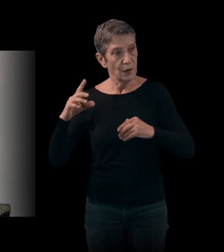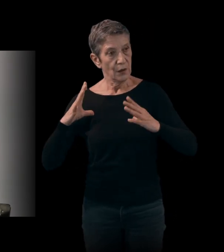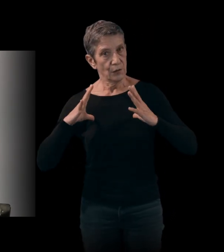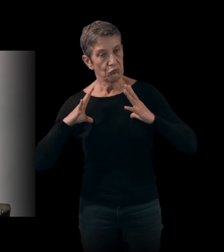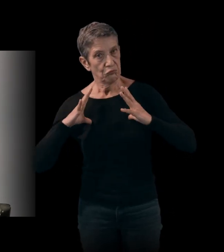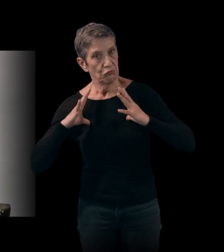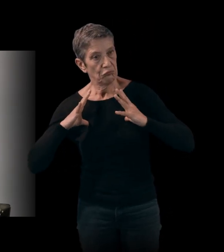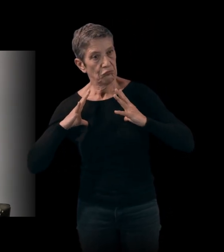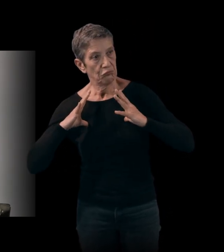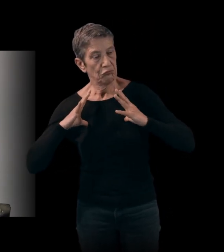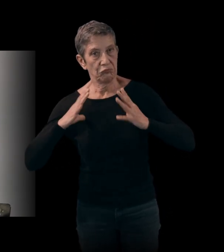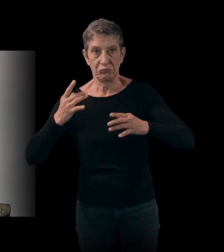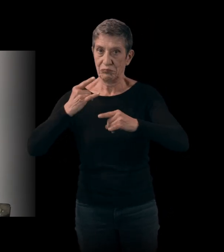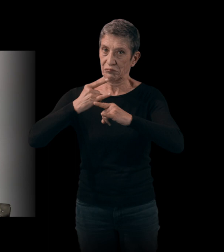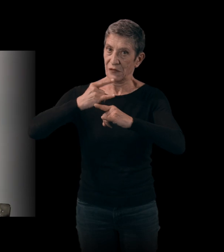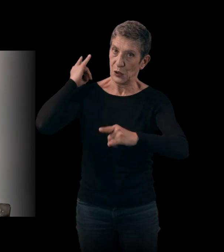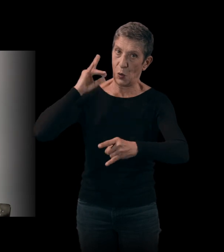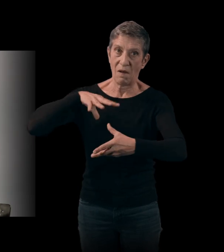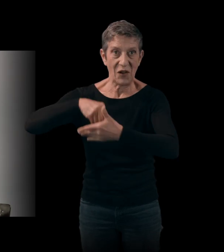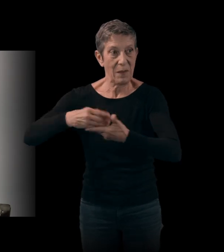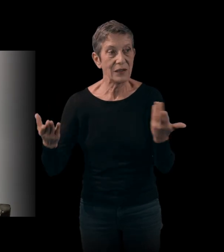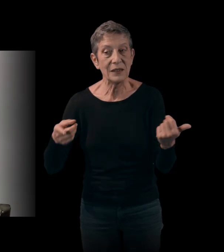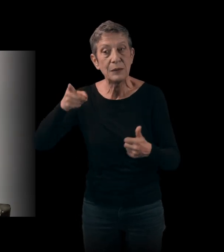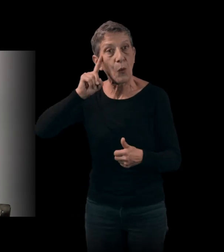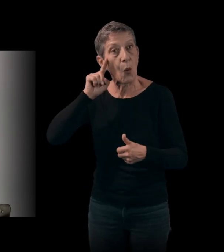la grande Histoire entre guillemets, puisque c'est quelqu'un qui a participé